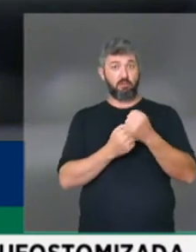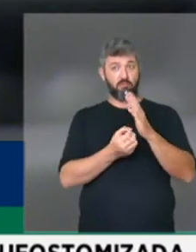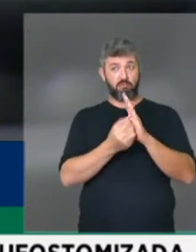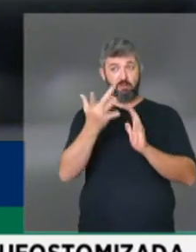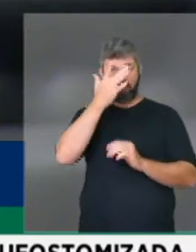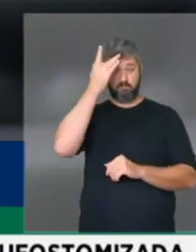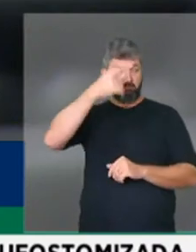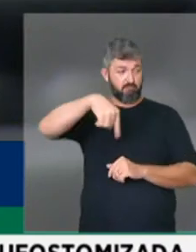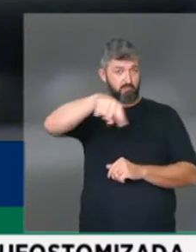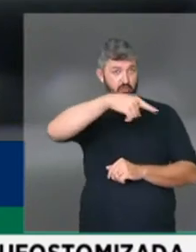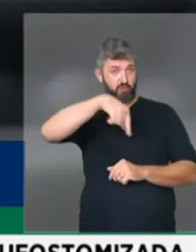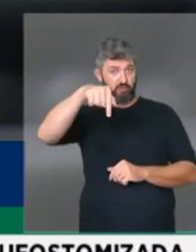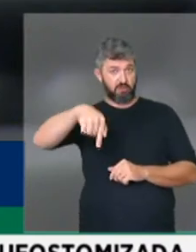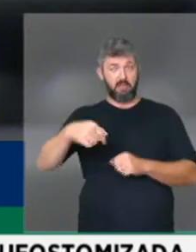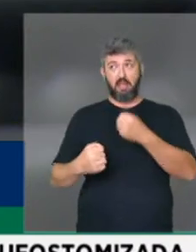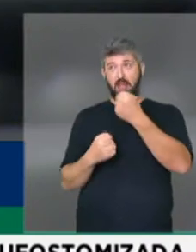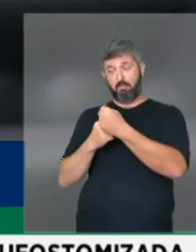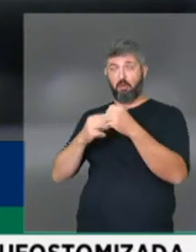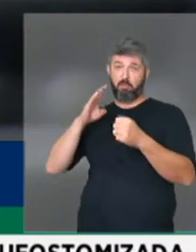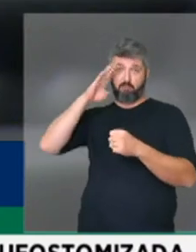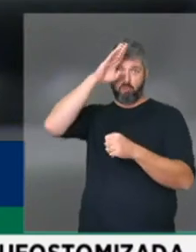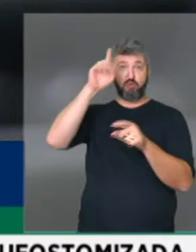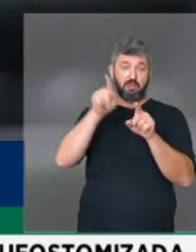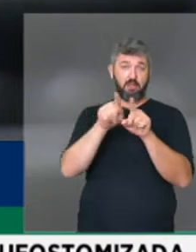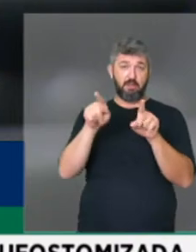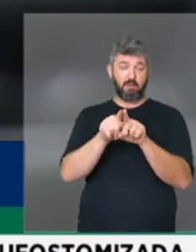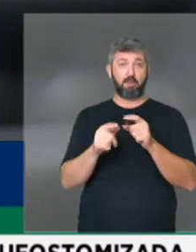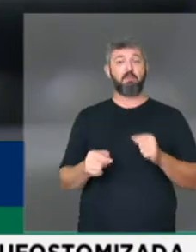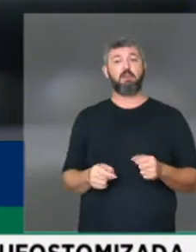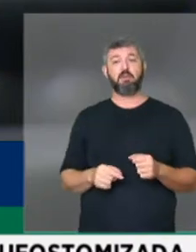GARANTIR EMPREGOS, GARANTIR FORMALIDADE OU GARANTIR COMIDA NO PRATO. ENTÃO EU QUERO HOMENAGEAR AS MULHERES